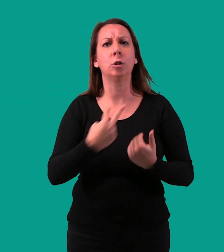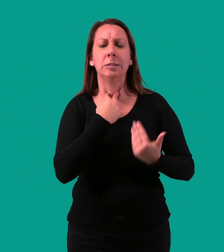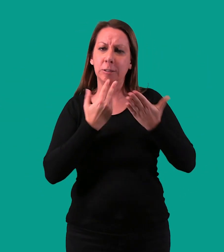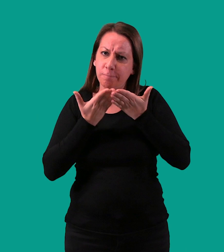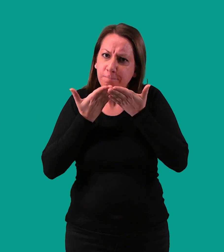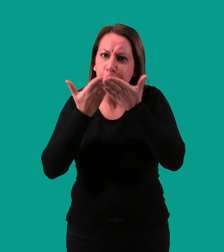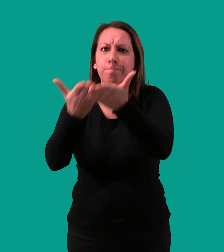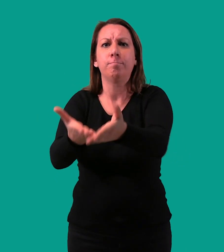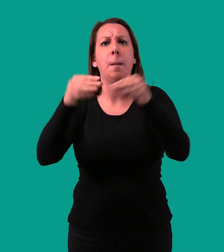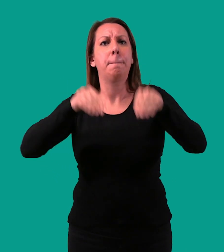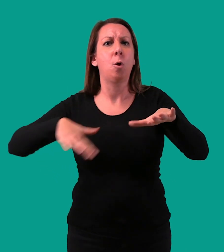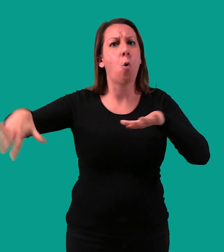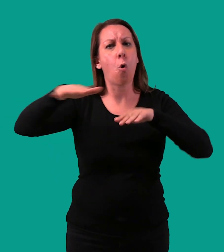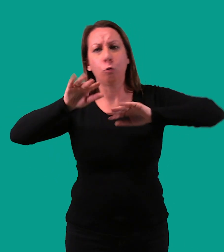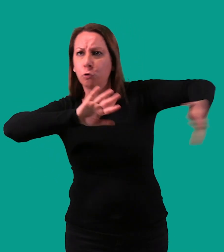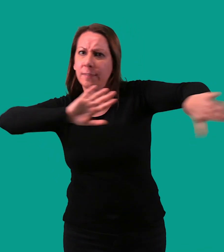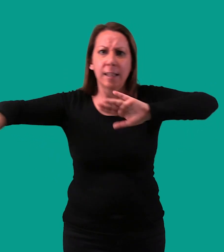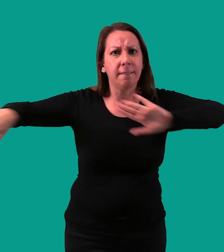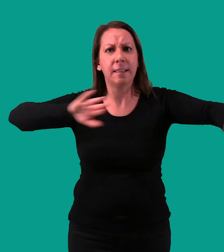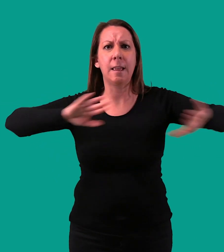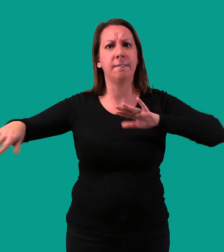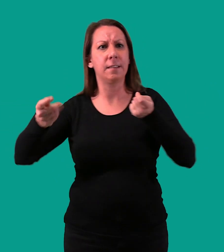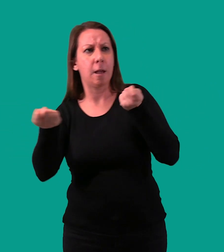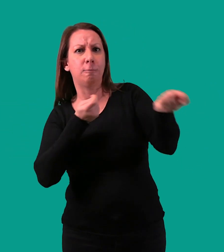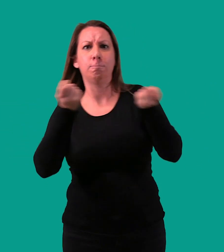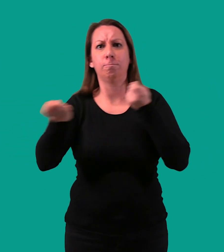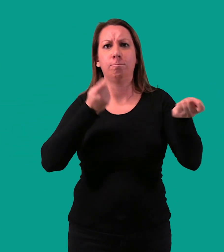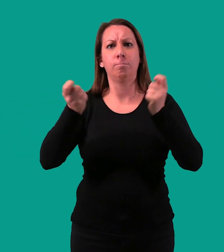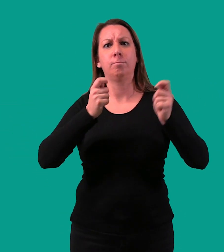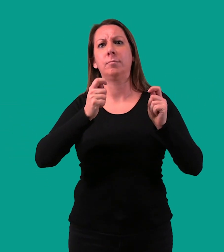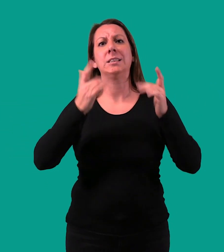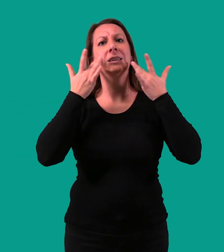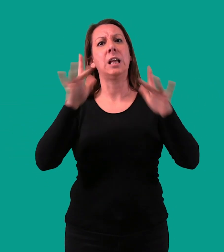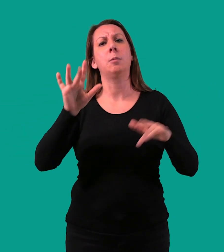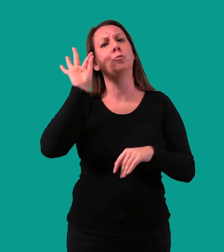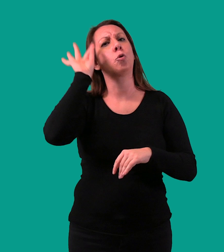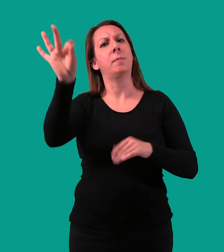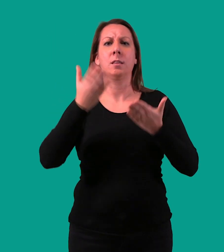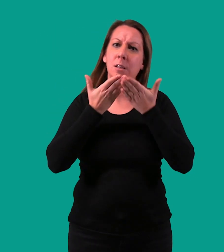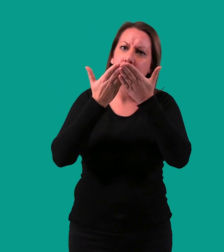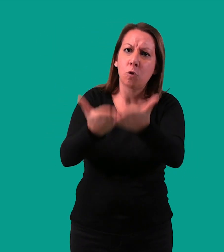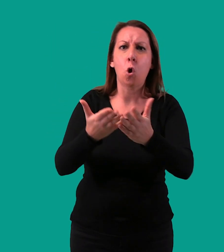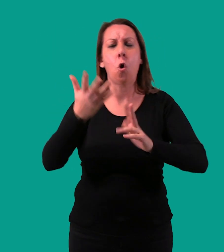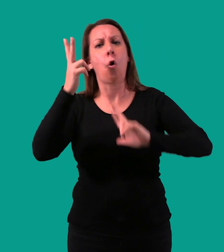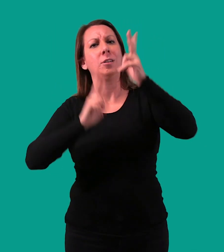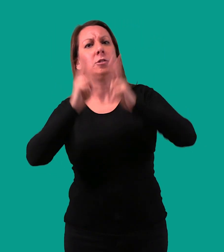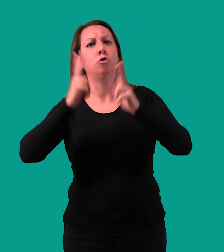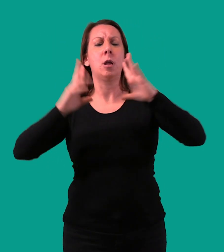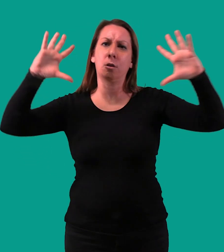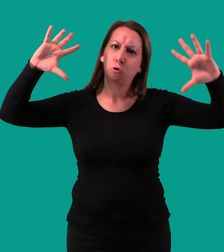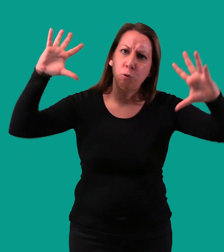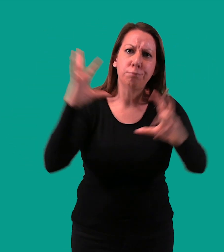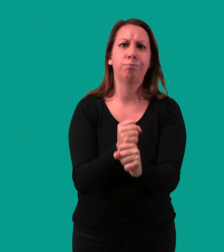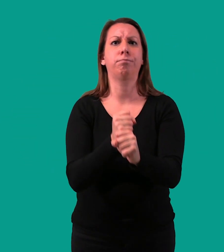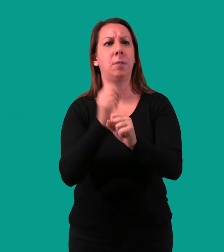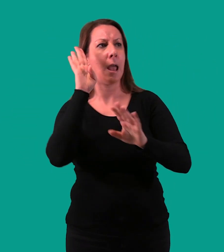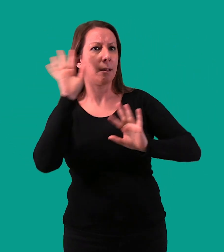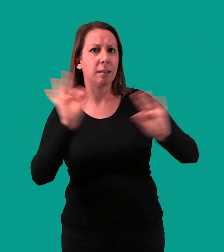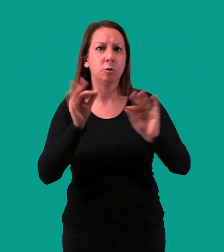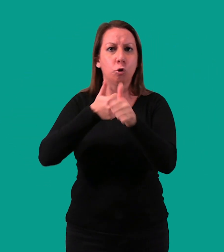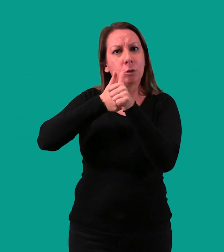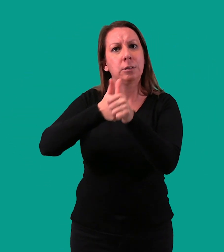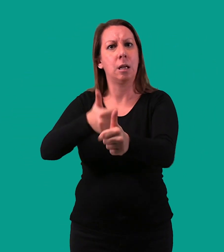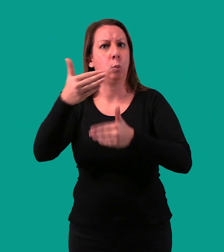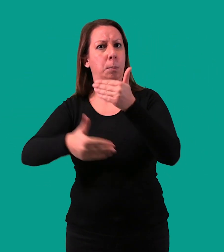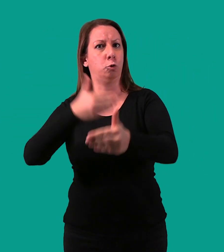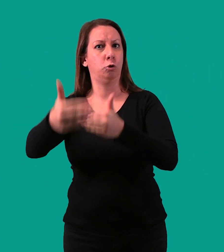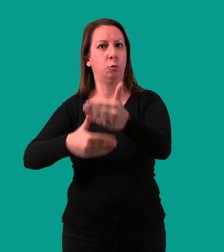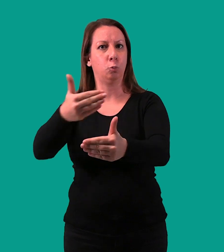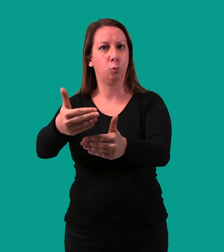Semplicemente per aiutare a spegnere e contenere l'incendio.